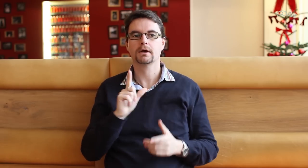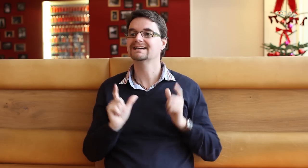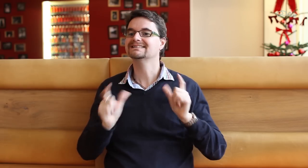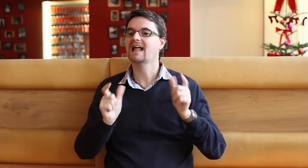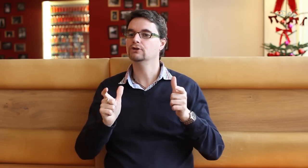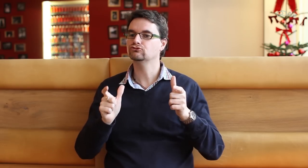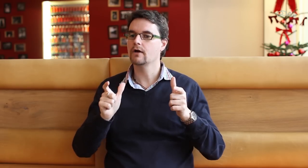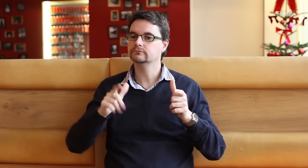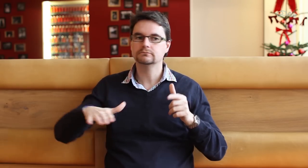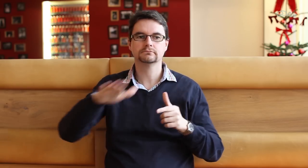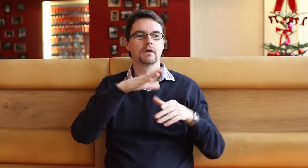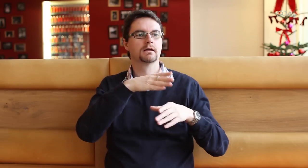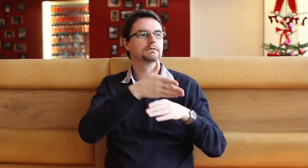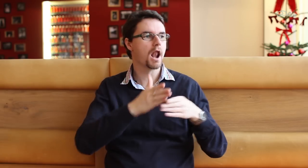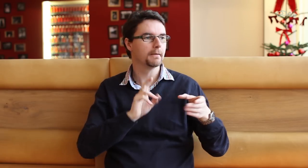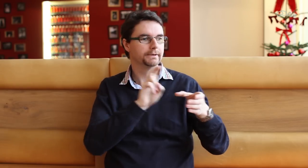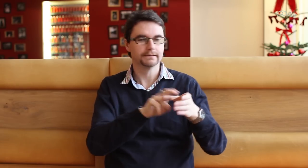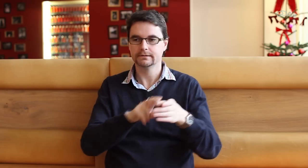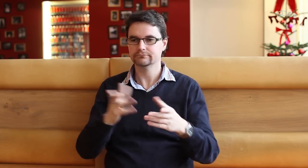Aber bei der gesellschaftlichen Teilhabe stoßen wir noch auf große Barrieren.